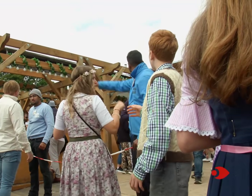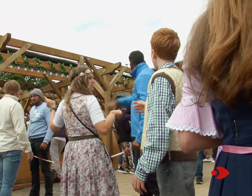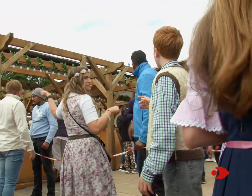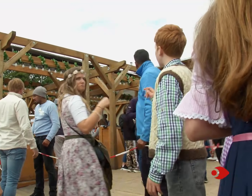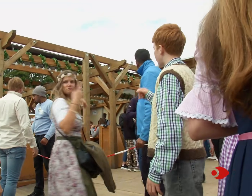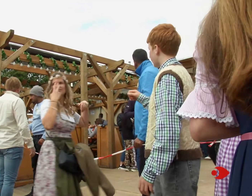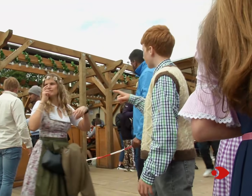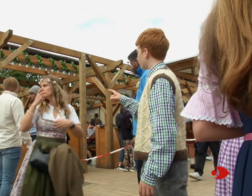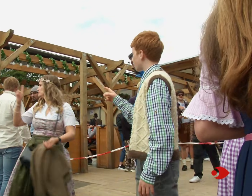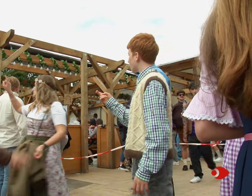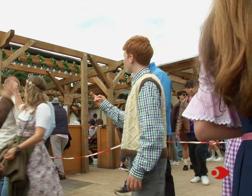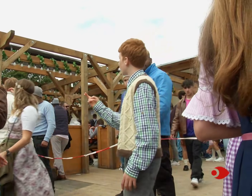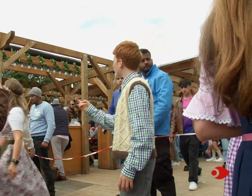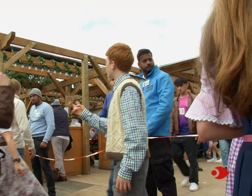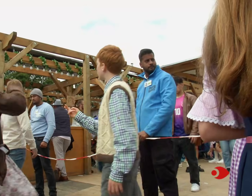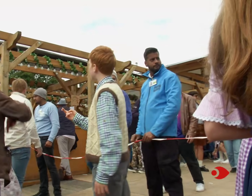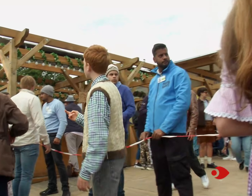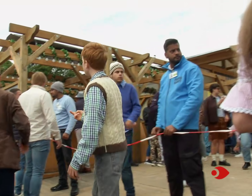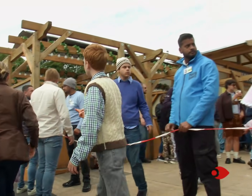Versuchen wir's mal dahinten. Schauen wir mal, ja.